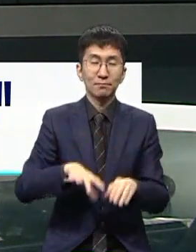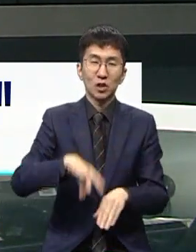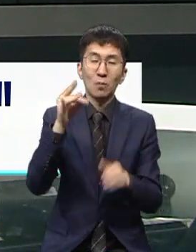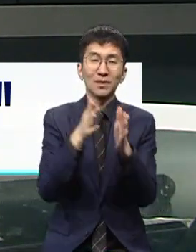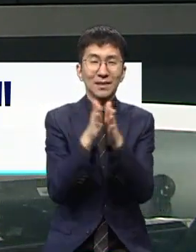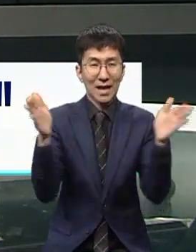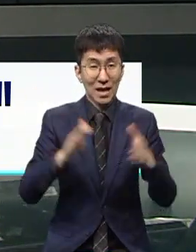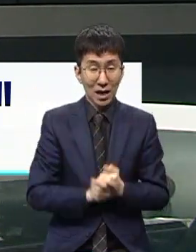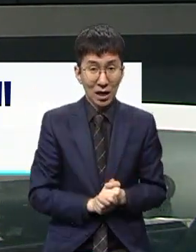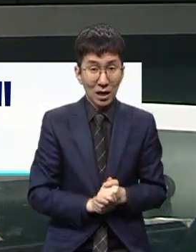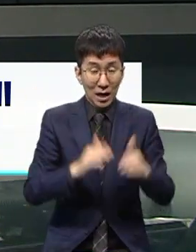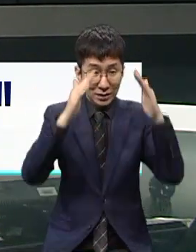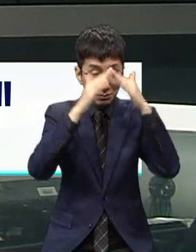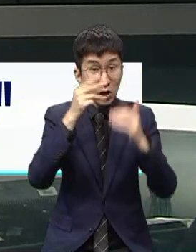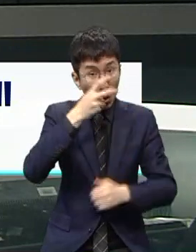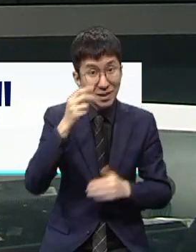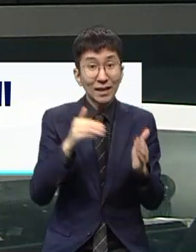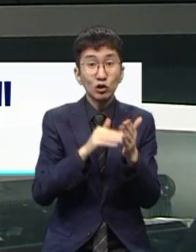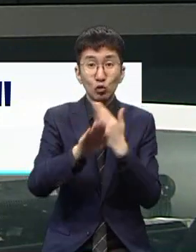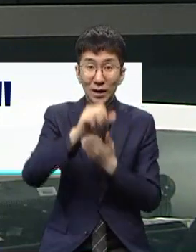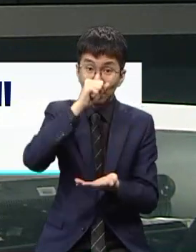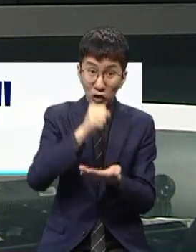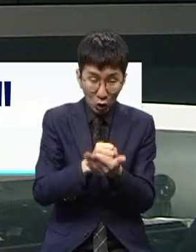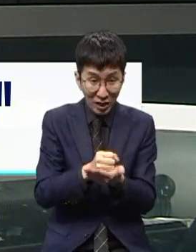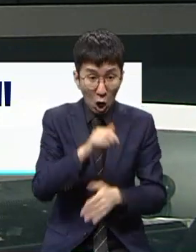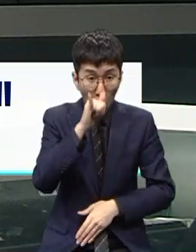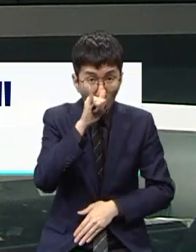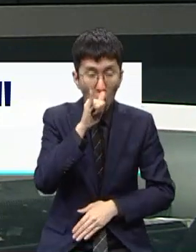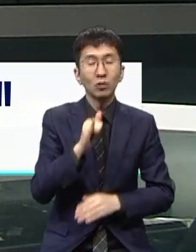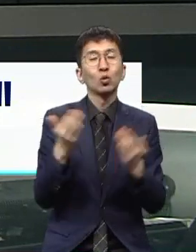집에서 각자 검사를 해서 음성이 나와야 출근할 수 있도록 한 겁니다.